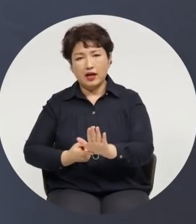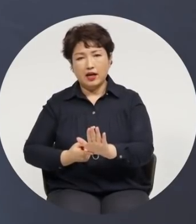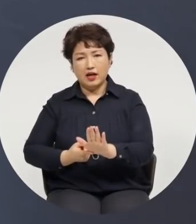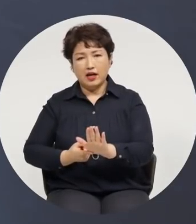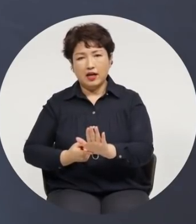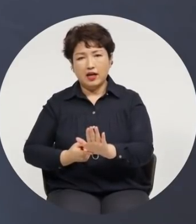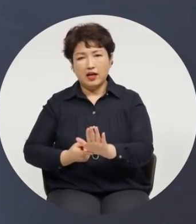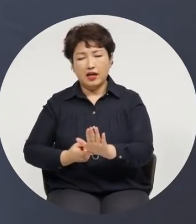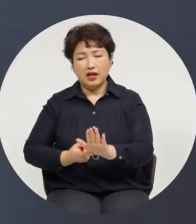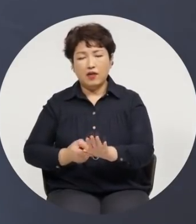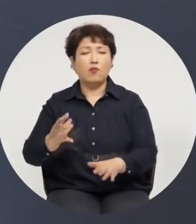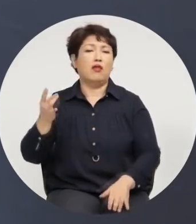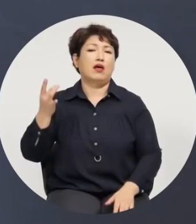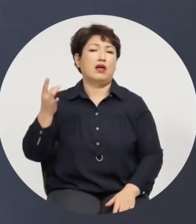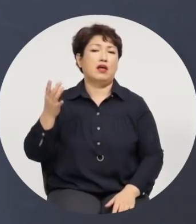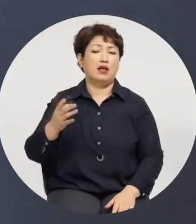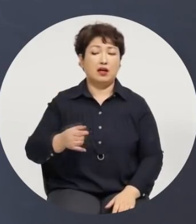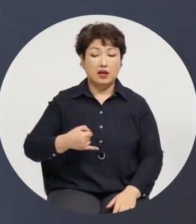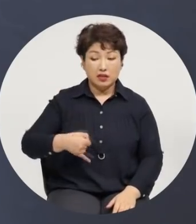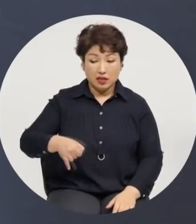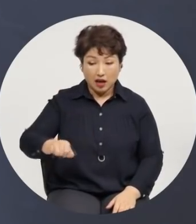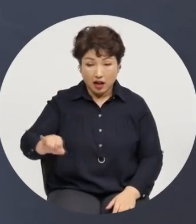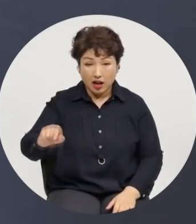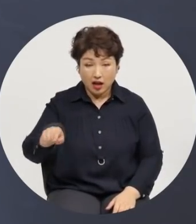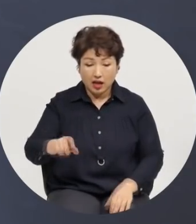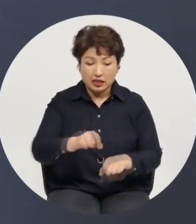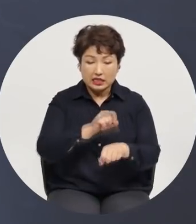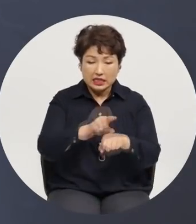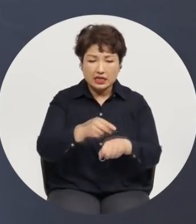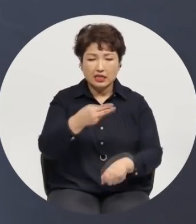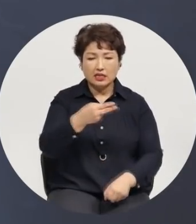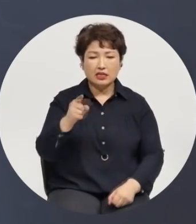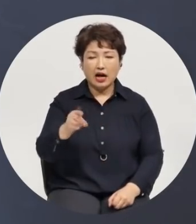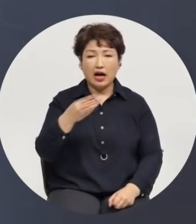명심하세요 아이의 특징이 뭐라고요? (스님과 질문자) 따라 배우기